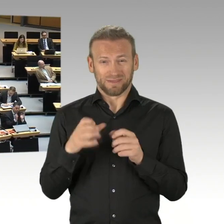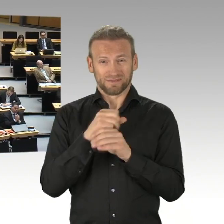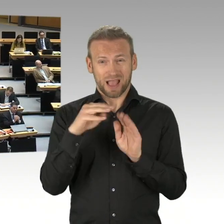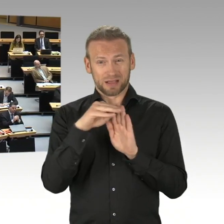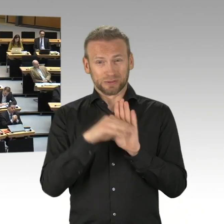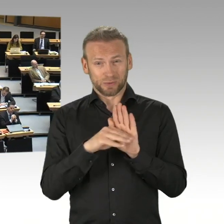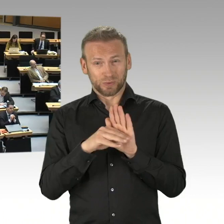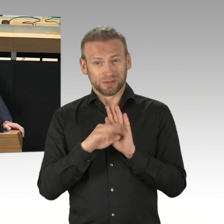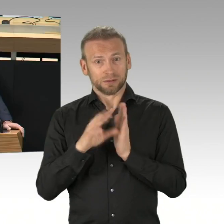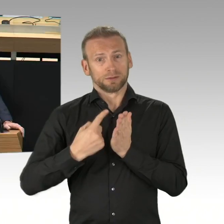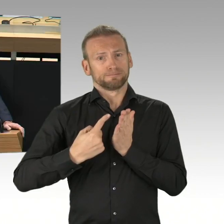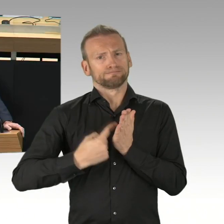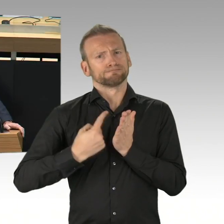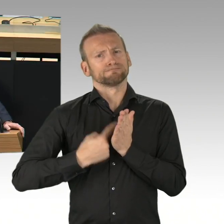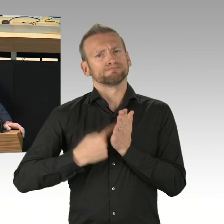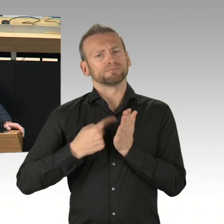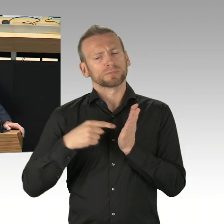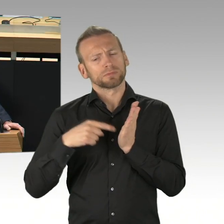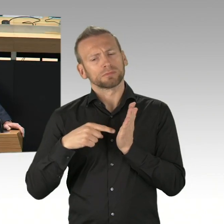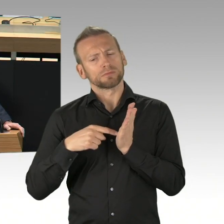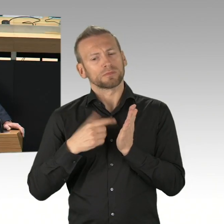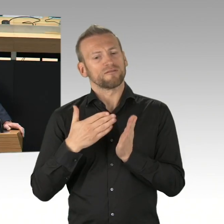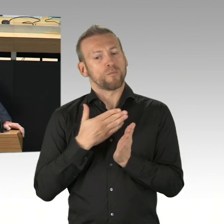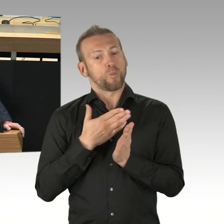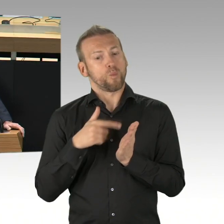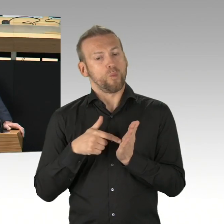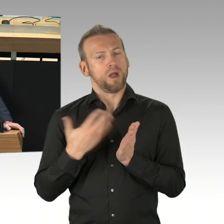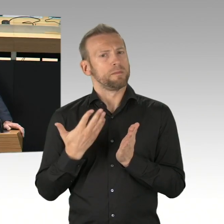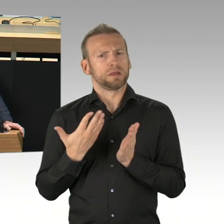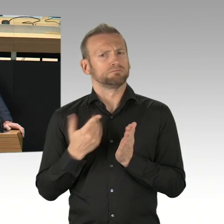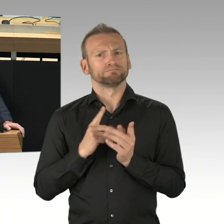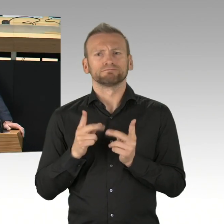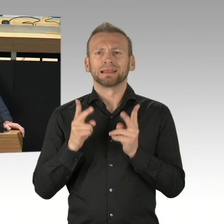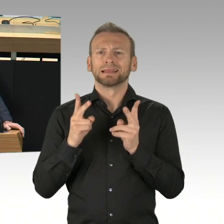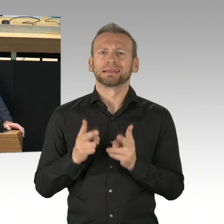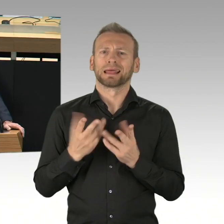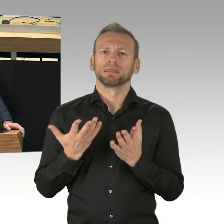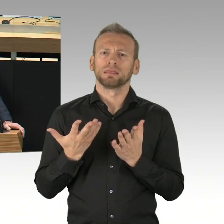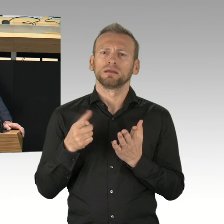Und es wird nicht bei diesem einen Wortbruch bleiben, denn Ihr sogenanntes Mietendeckelgesetz, meine Damen und Herren von der Koalition,